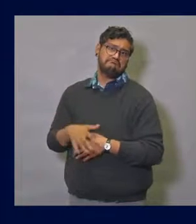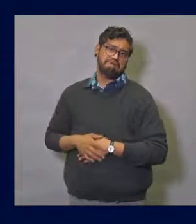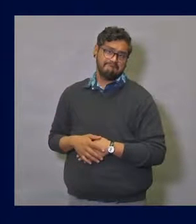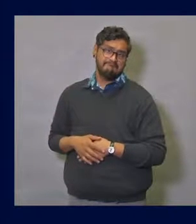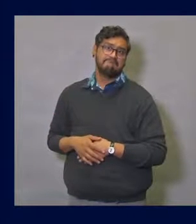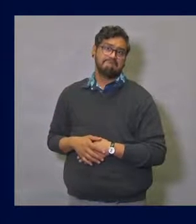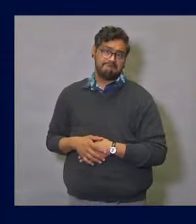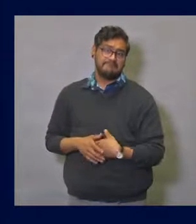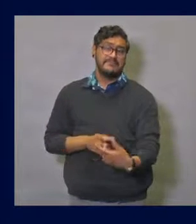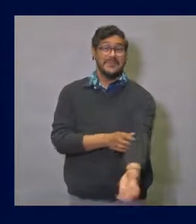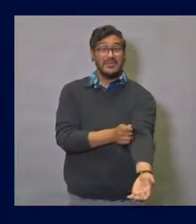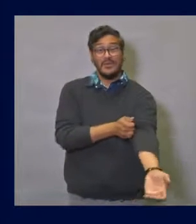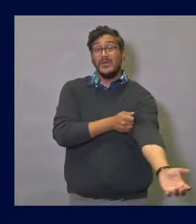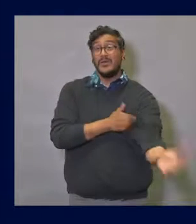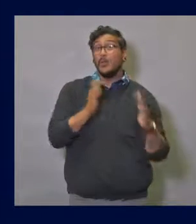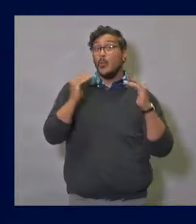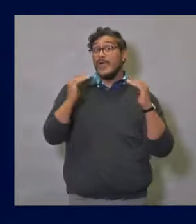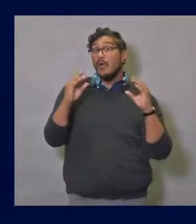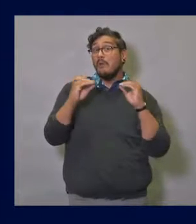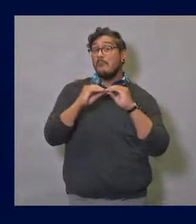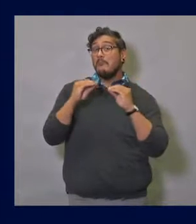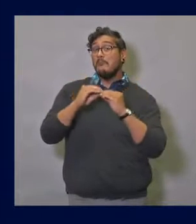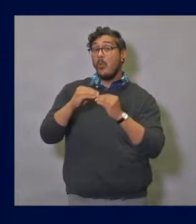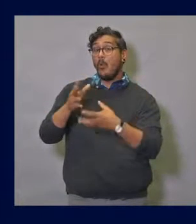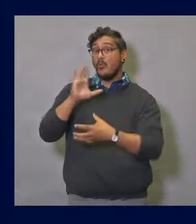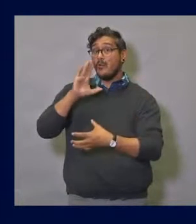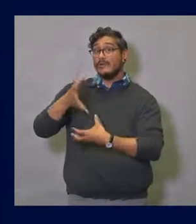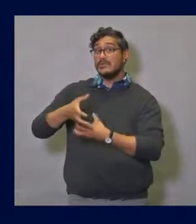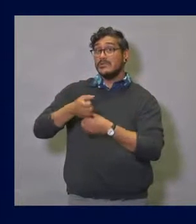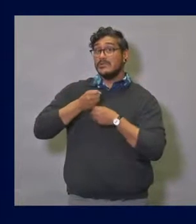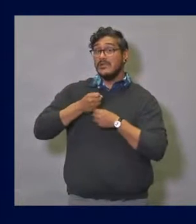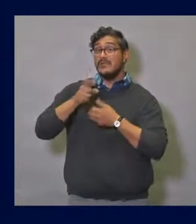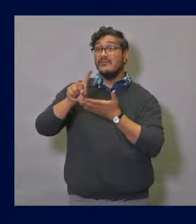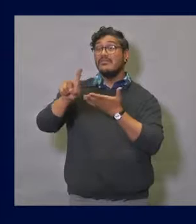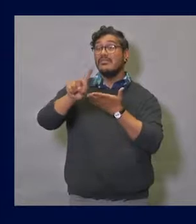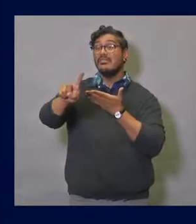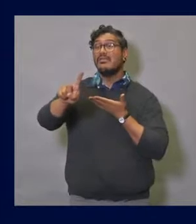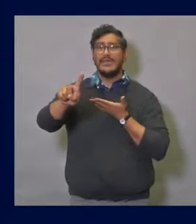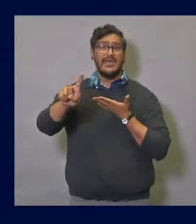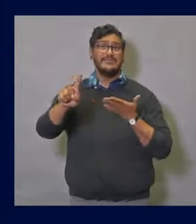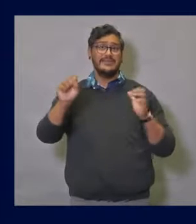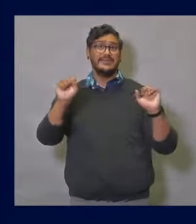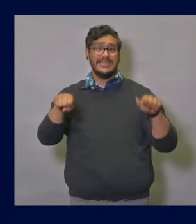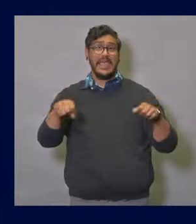DE 633,000 ESPACIOS PARA CITAS